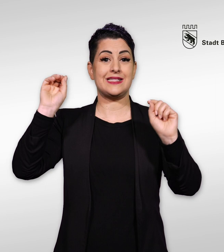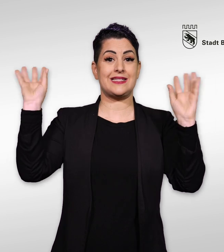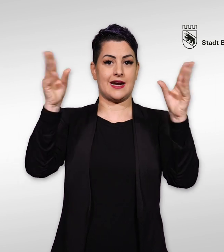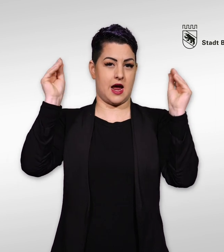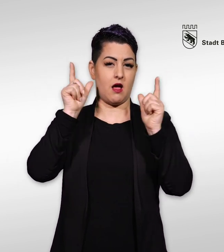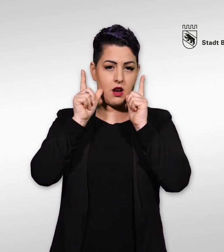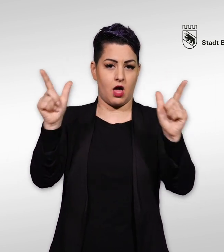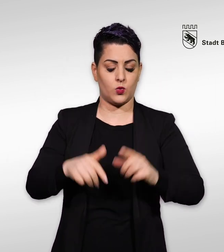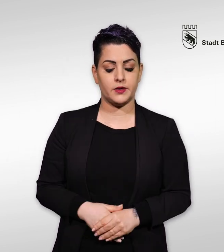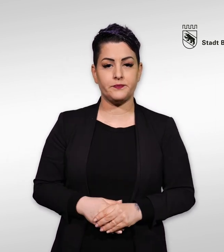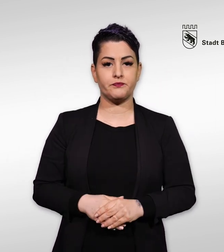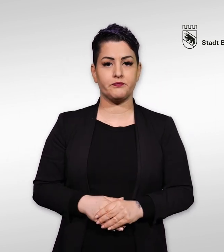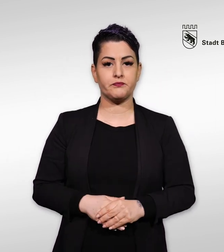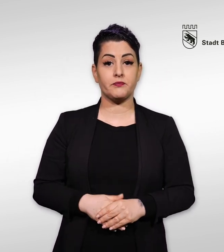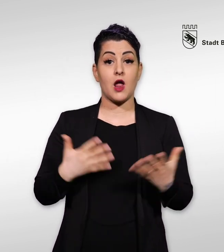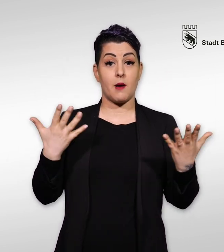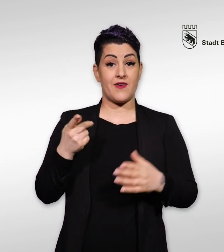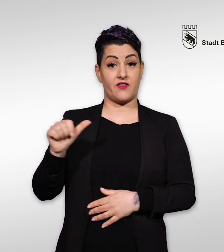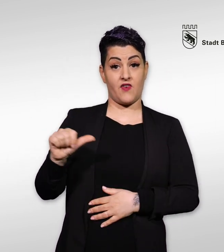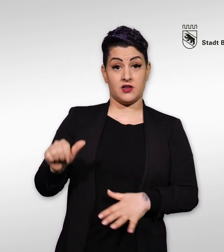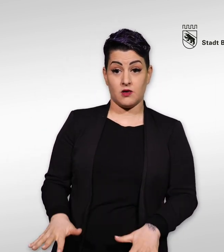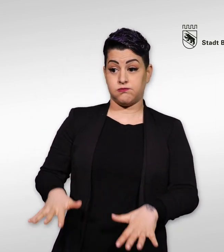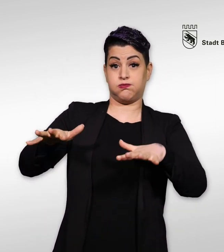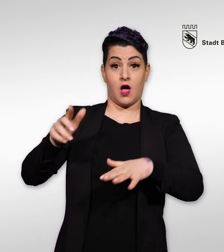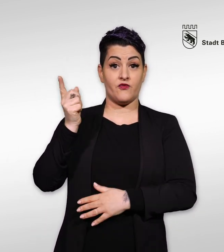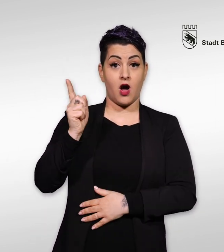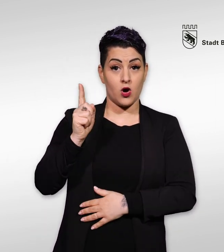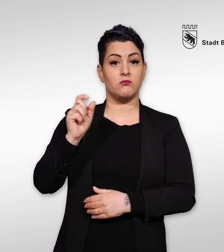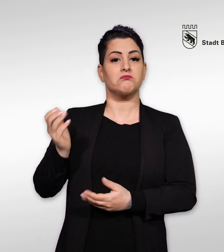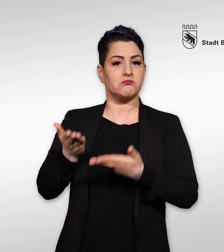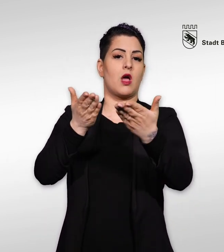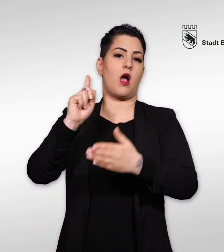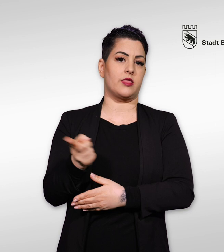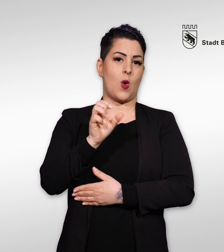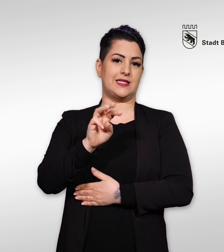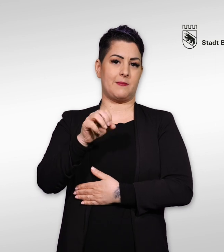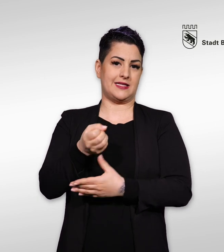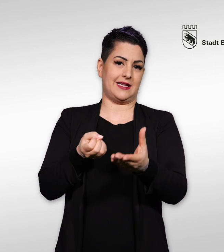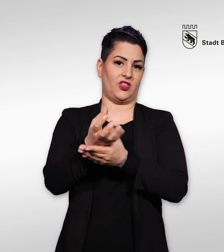Sie können sich aber auch per SMS kostenlos vor der drohenden Hochwassergefahr warnen lassen.